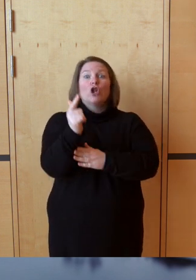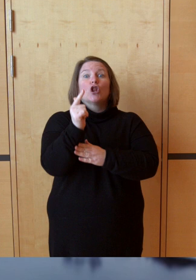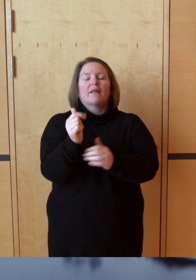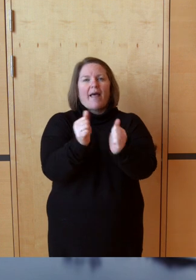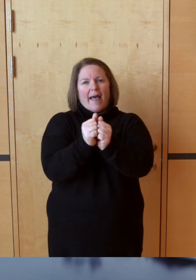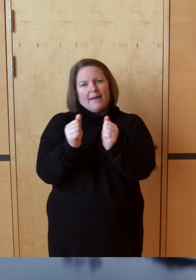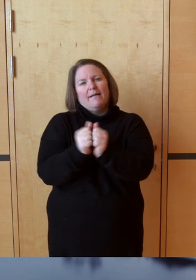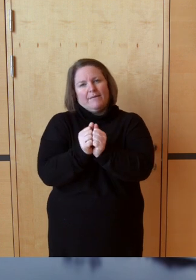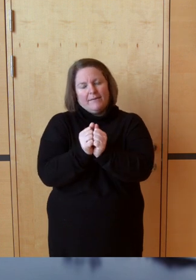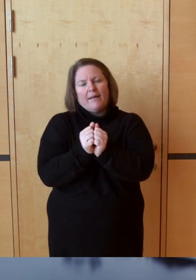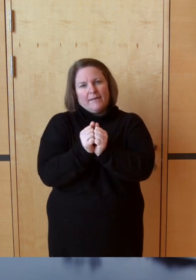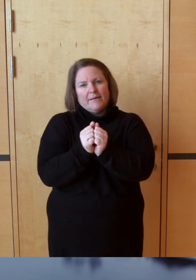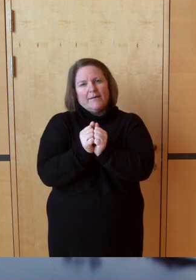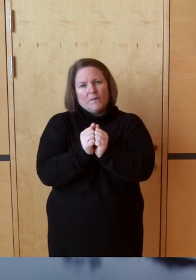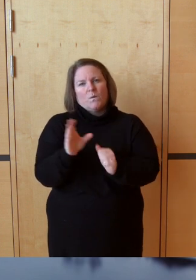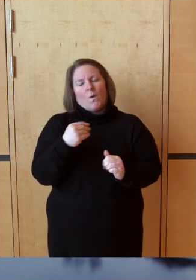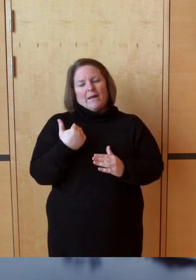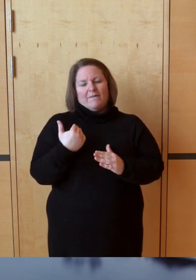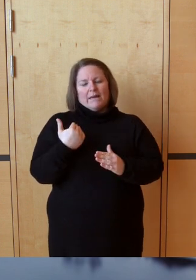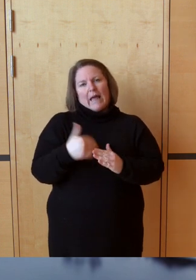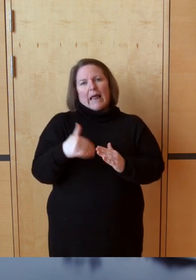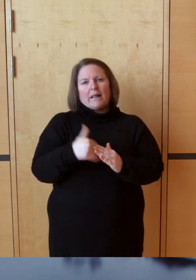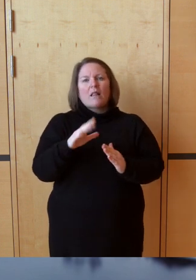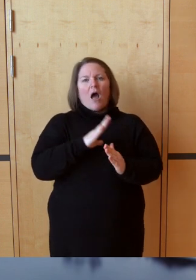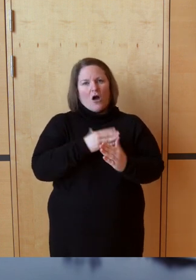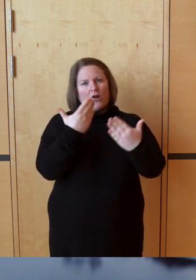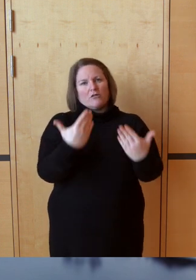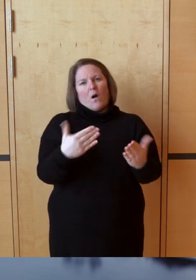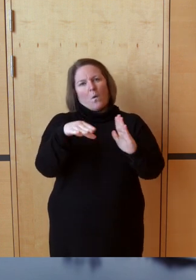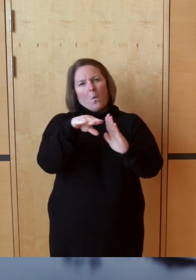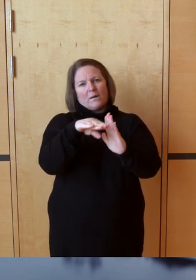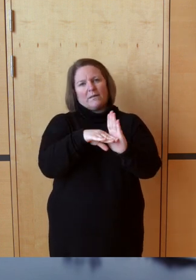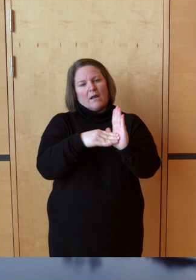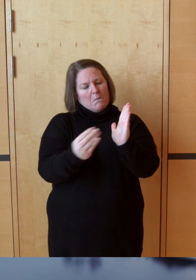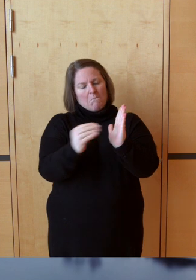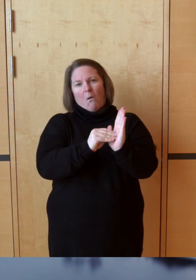När vi ändå har här på på dagordningen Det är en fråga som också